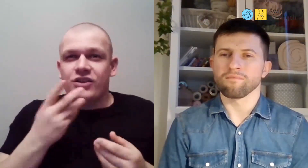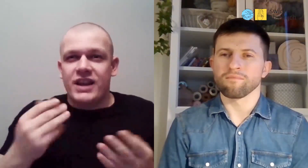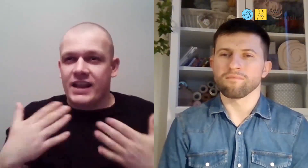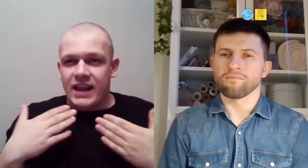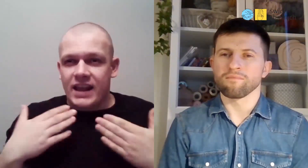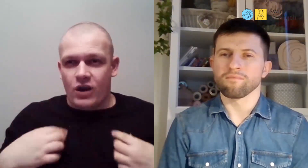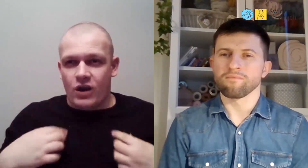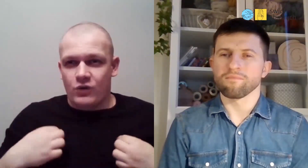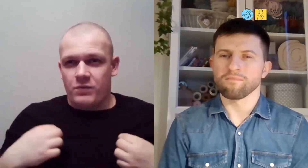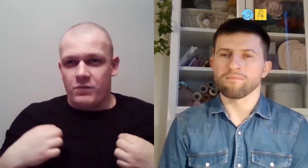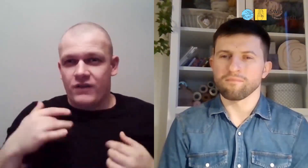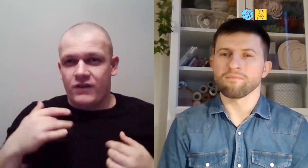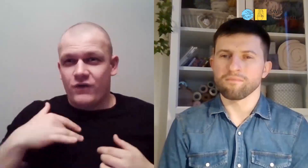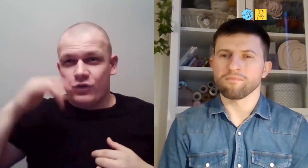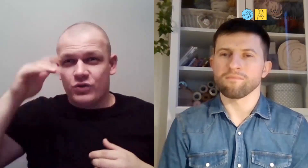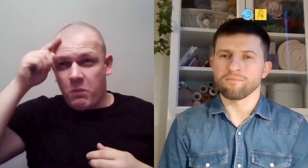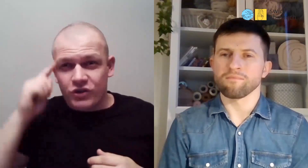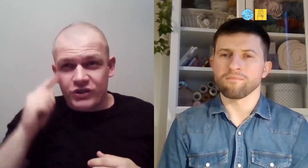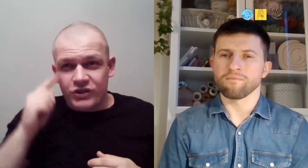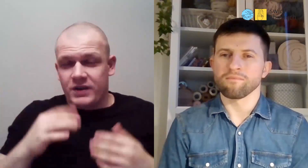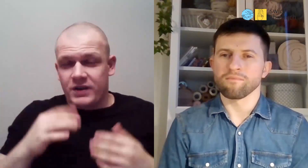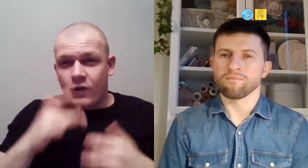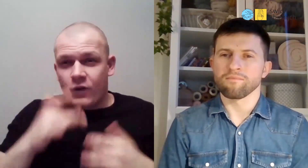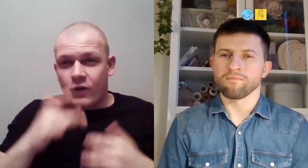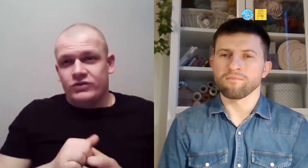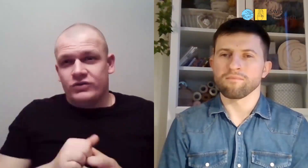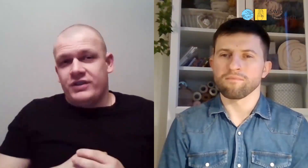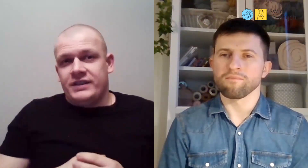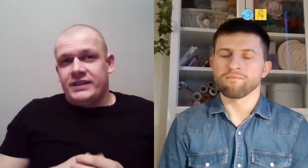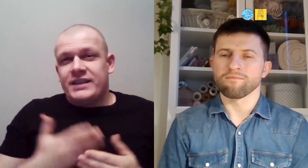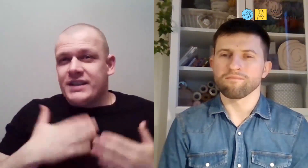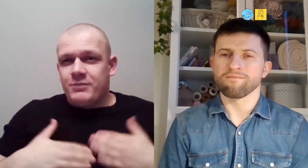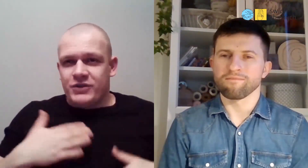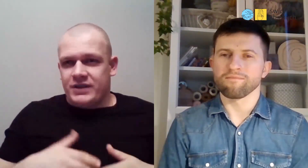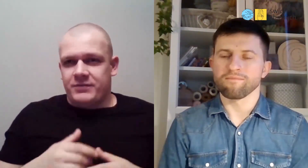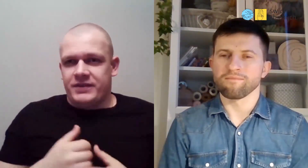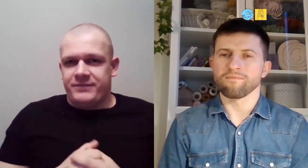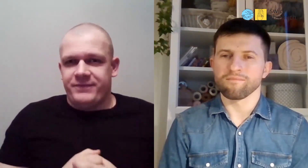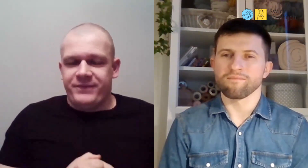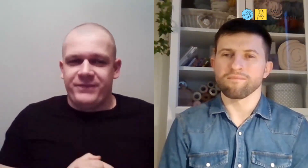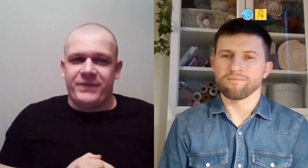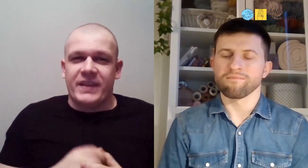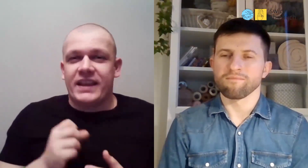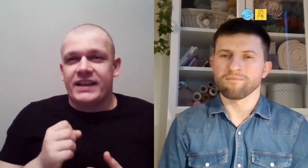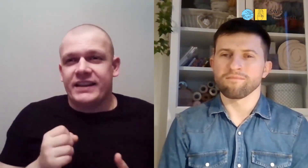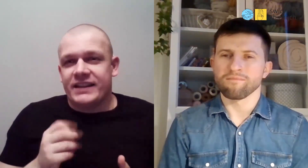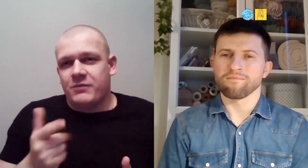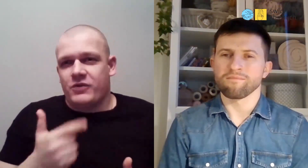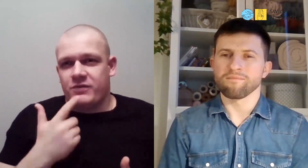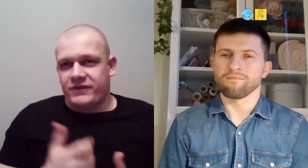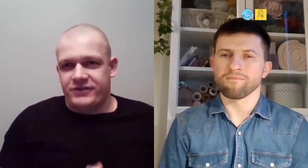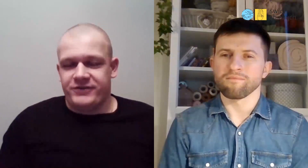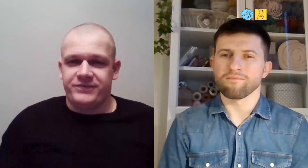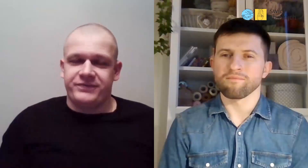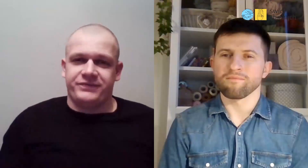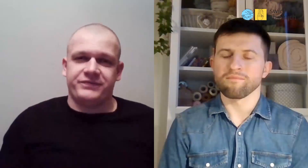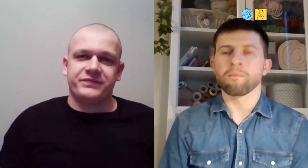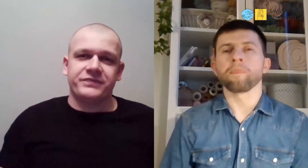Nie „oddychają”, człowiek poci się. To nieprzyjemne.